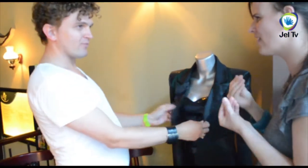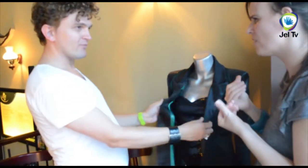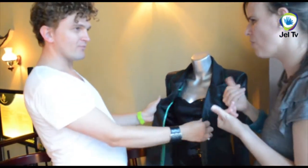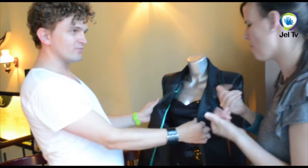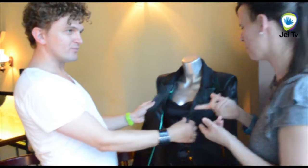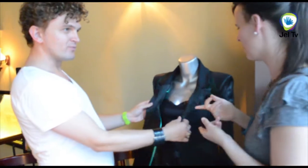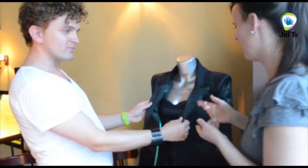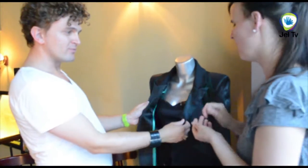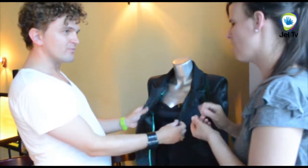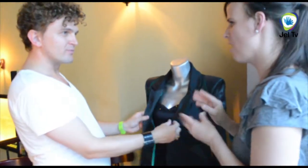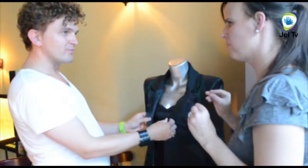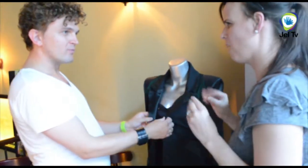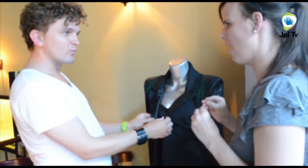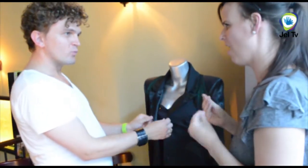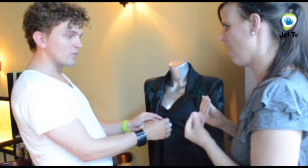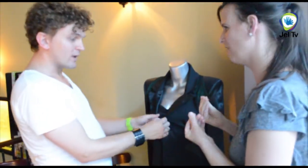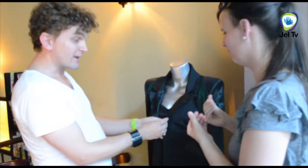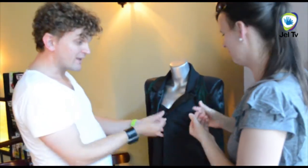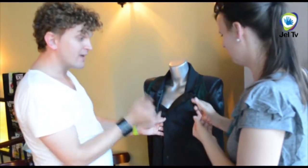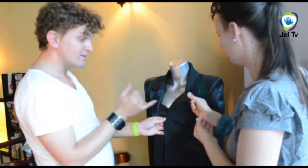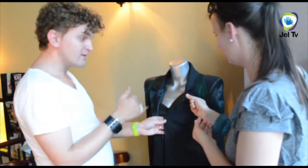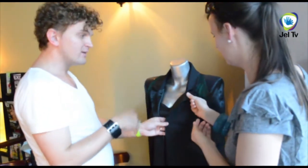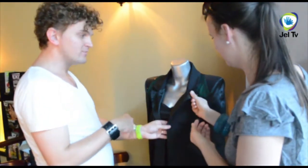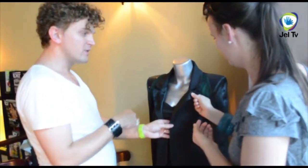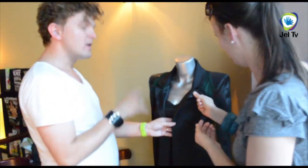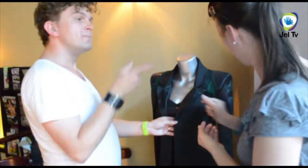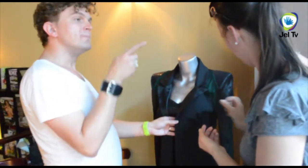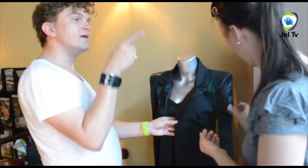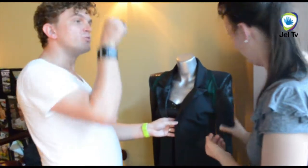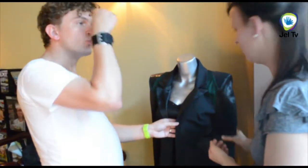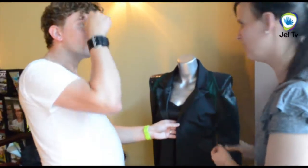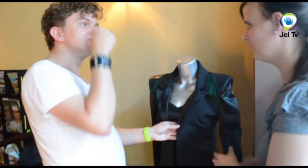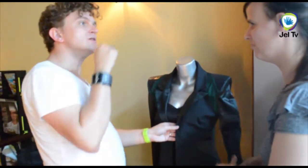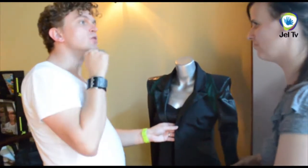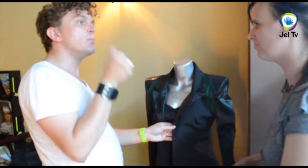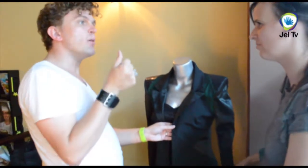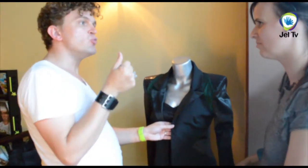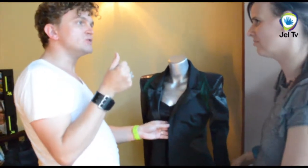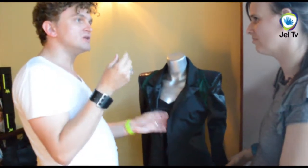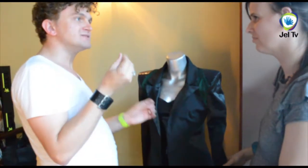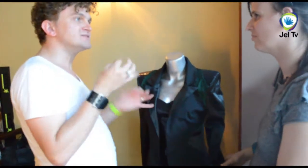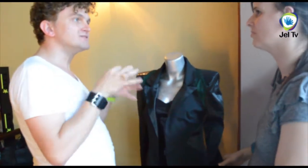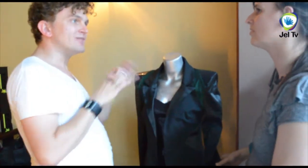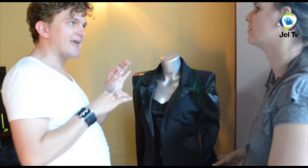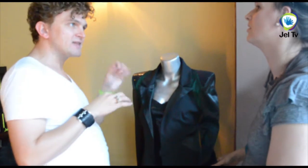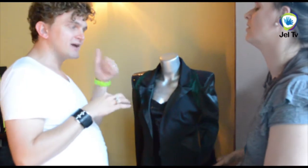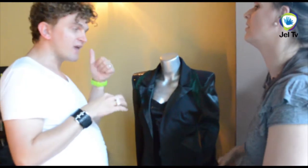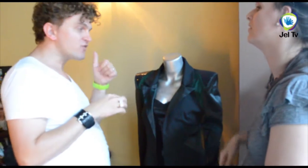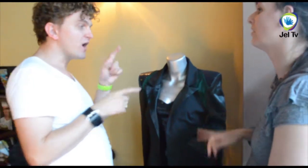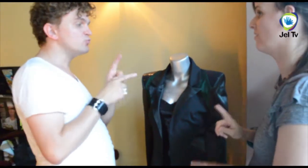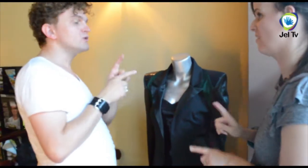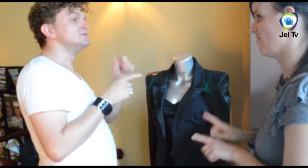Finom, puha anyag... Igen. Úgy hívják, hogy pamut-szatén. Ez a neve. Van ilyen?